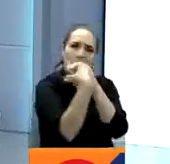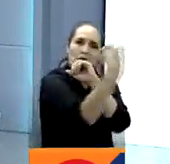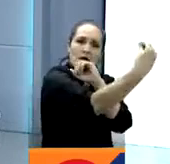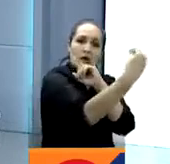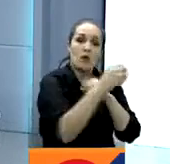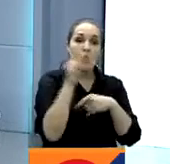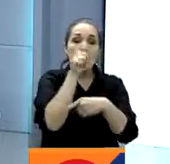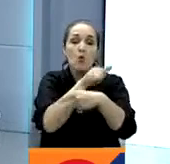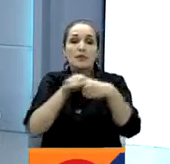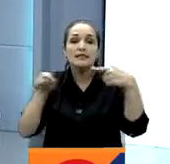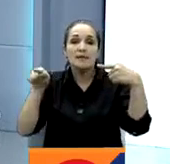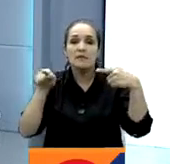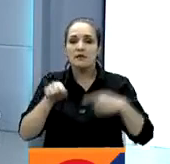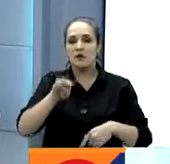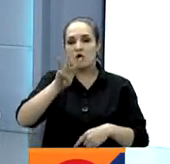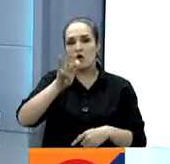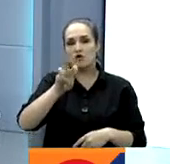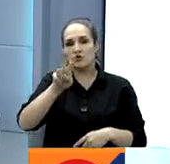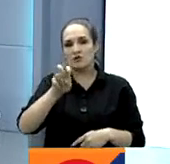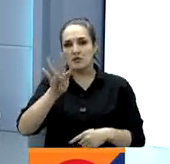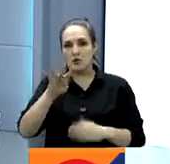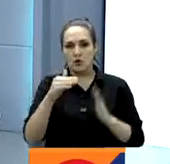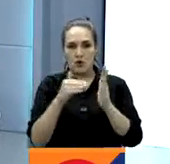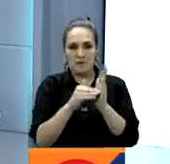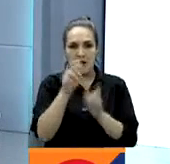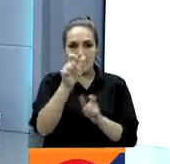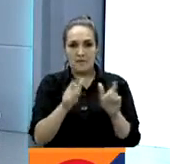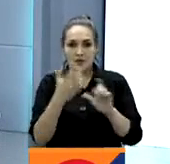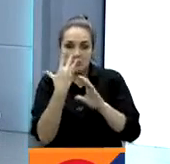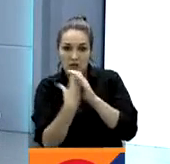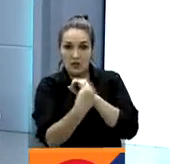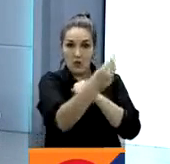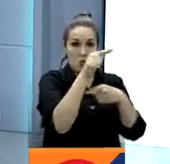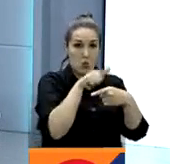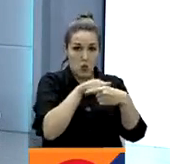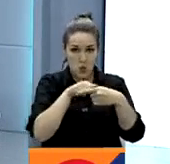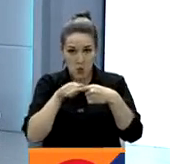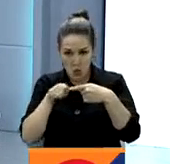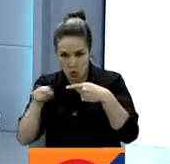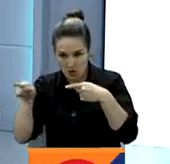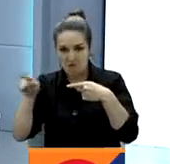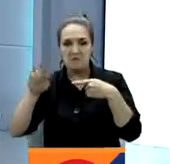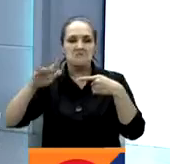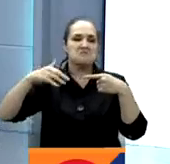REFUGIADOS DESDE LA SEGUNDA GUERRA MUNDIAL, HACE AUMENTO ELO